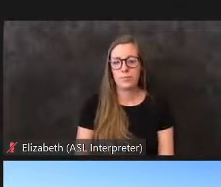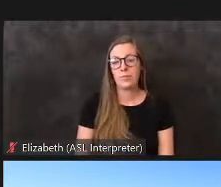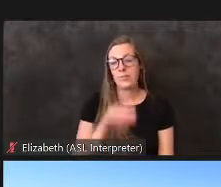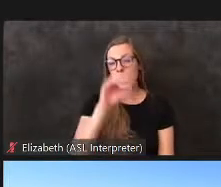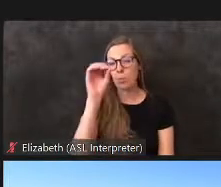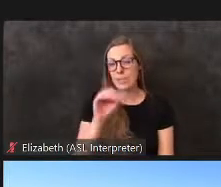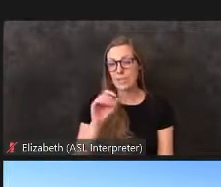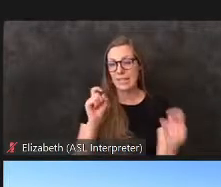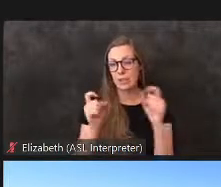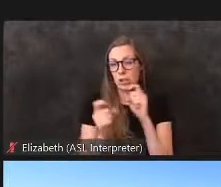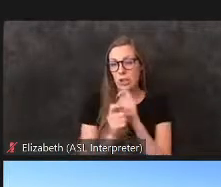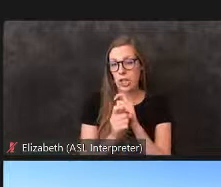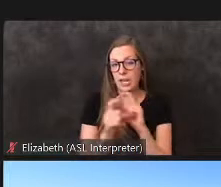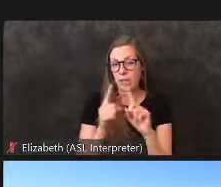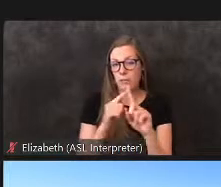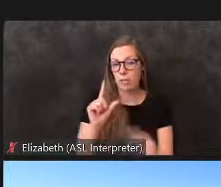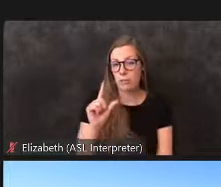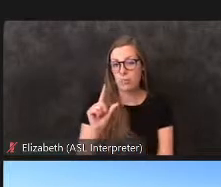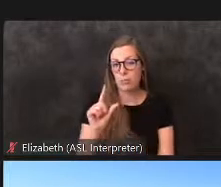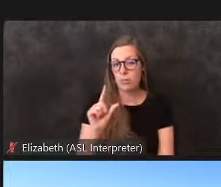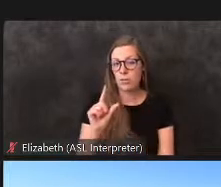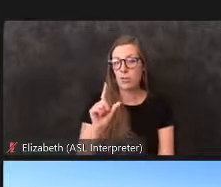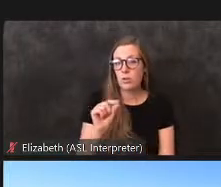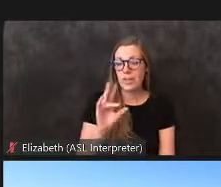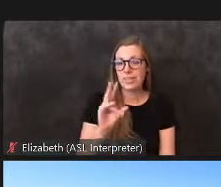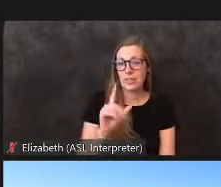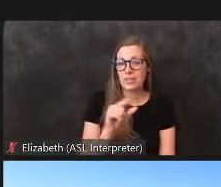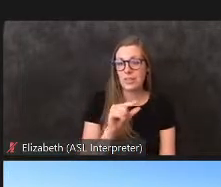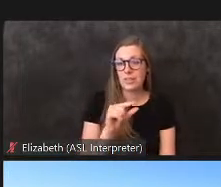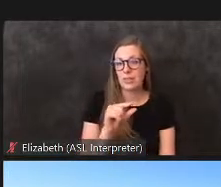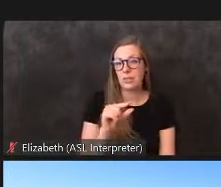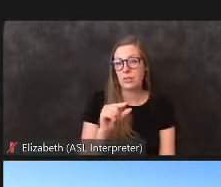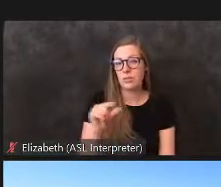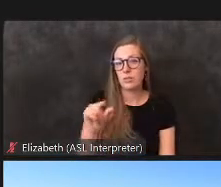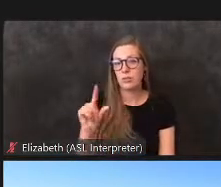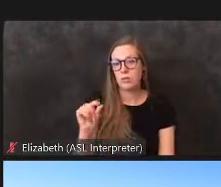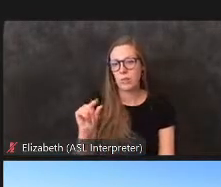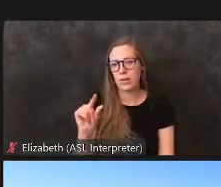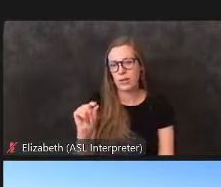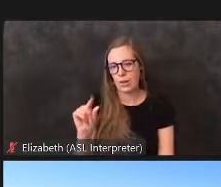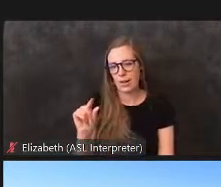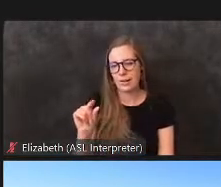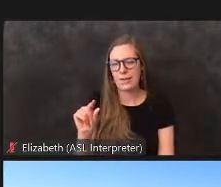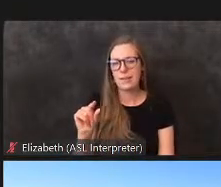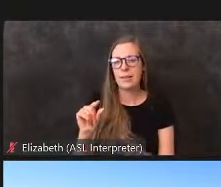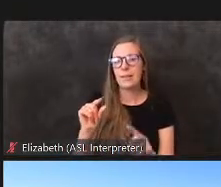O Muerte Porriño, por efficient seria la muerte del 2017, dominio siglo XIX